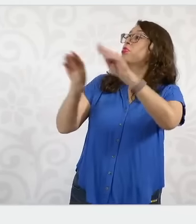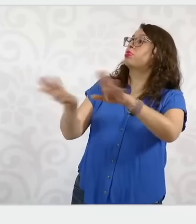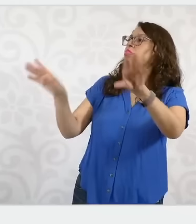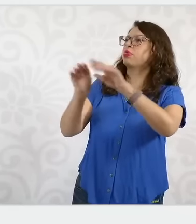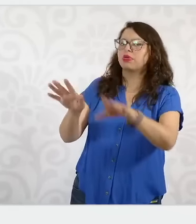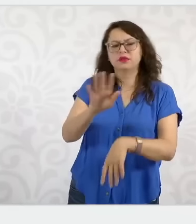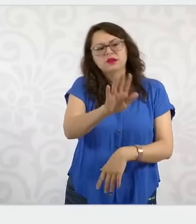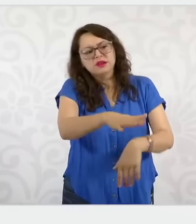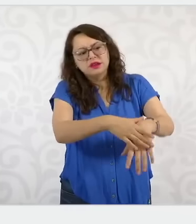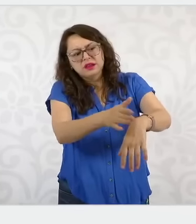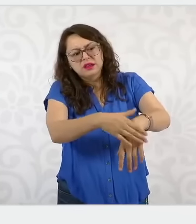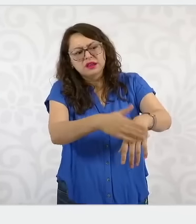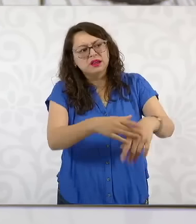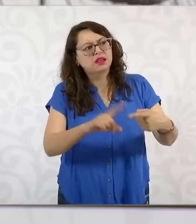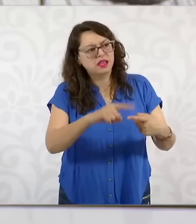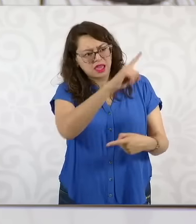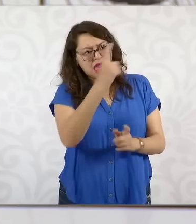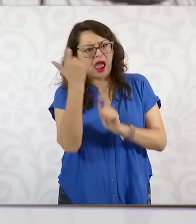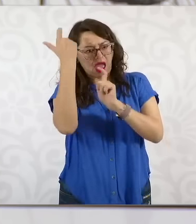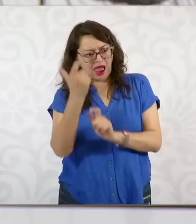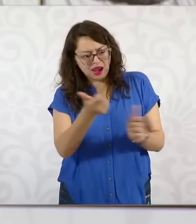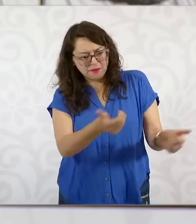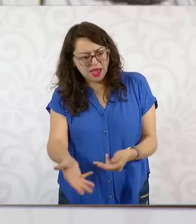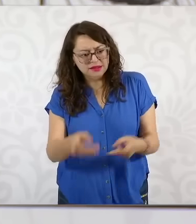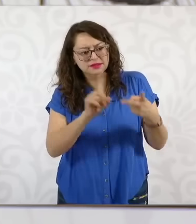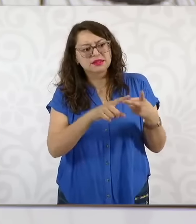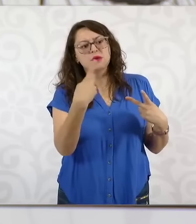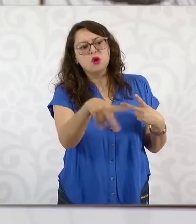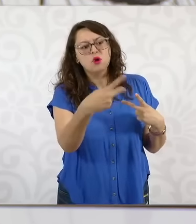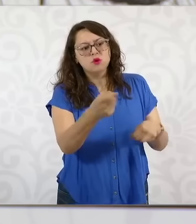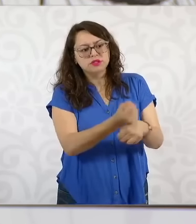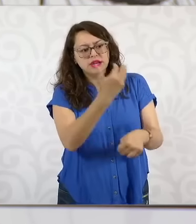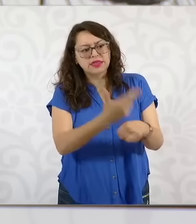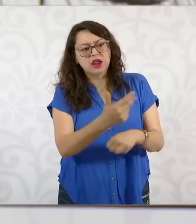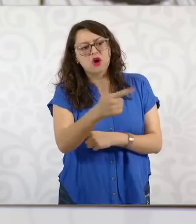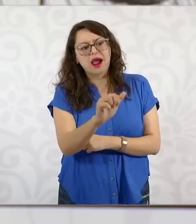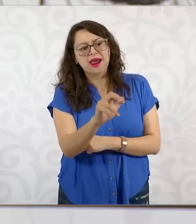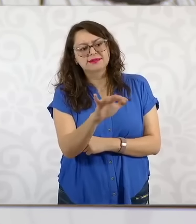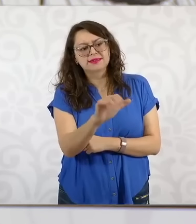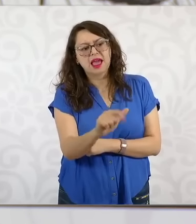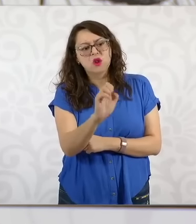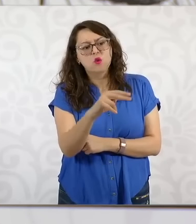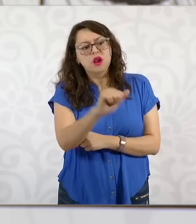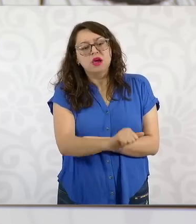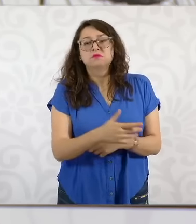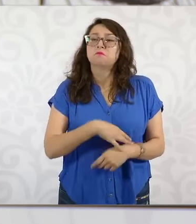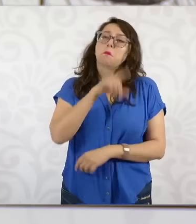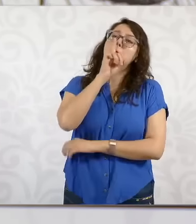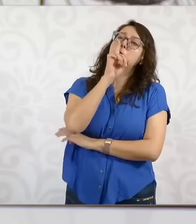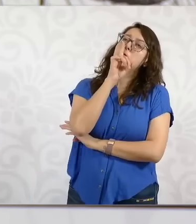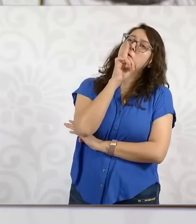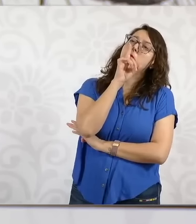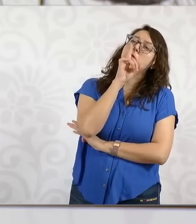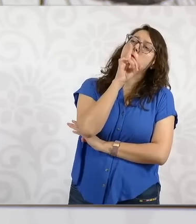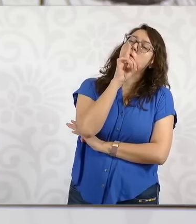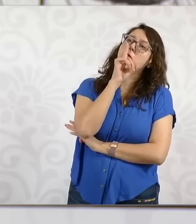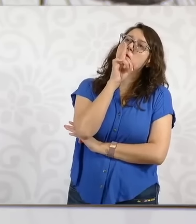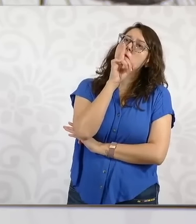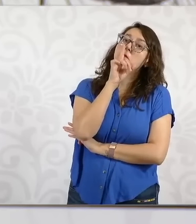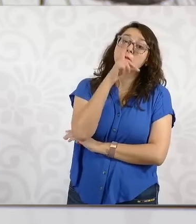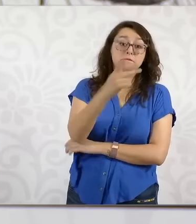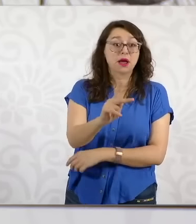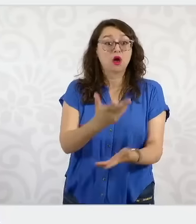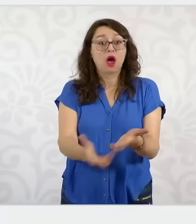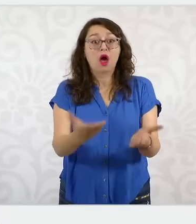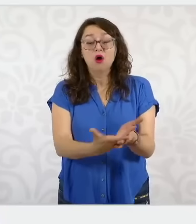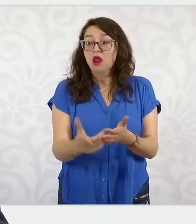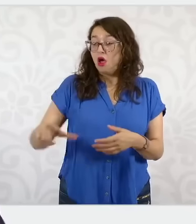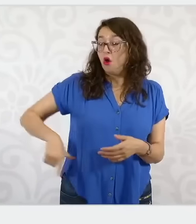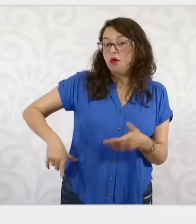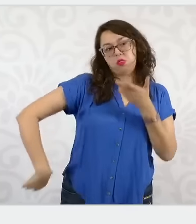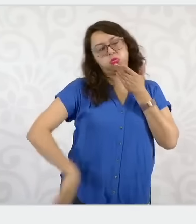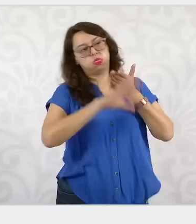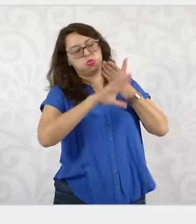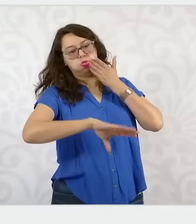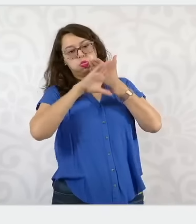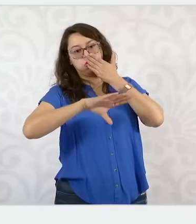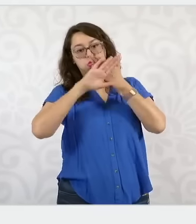ni de tantas cosas que hizo y ahora acusa de eh al gobierno de México y luego Peña y todas